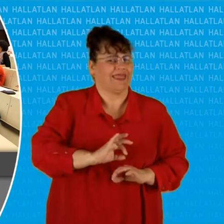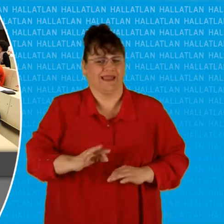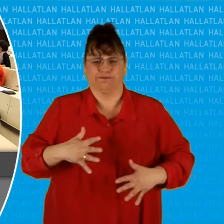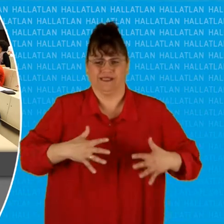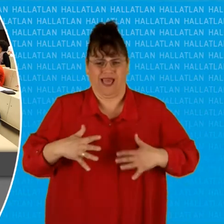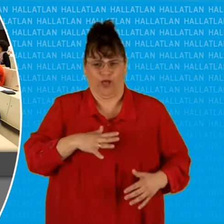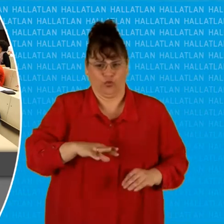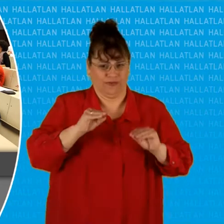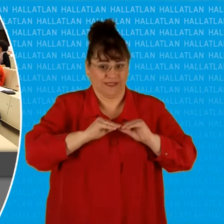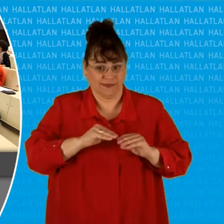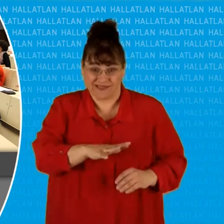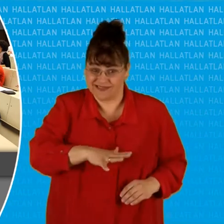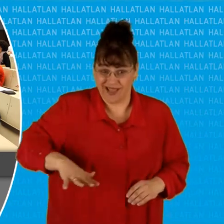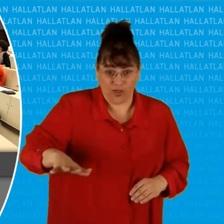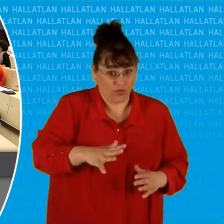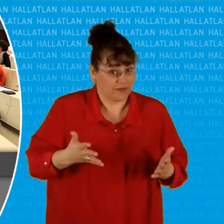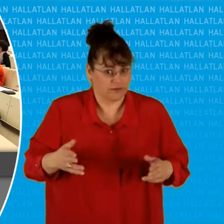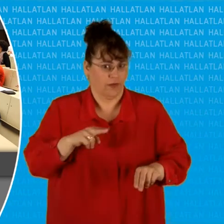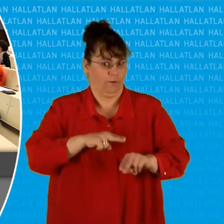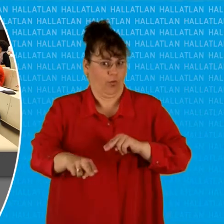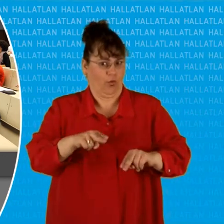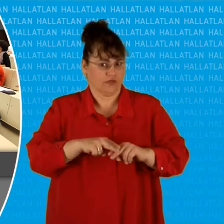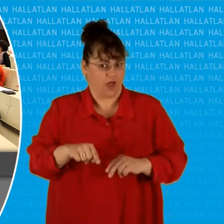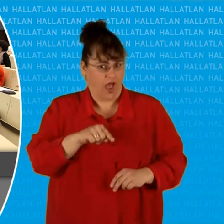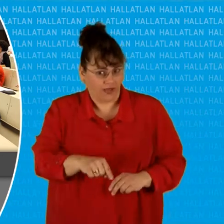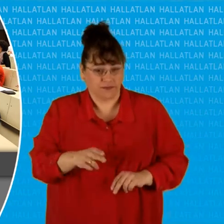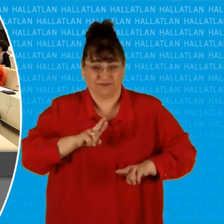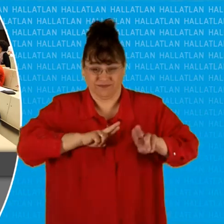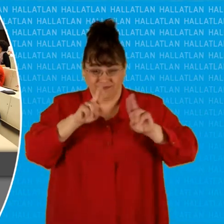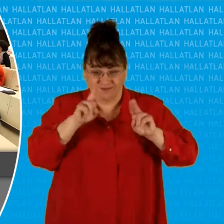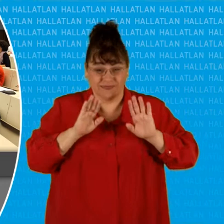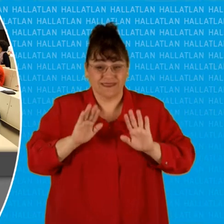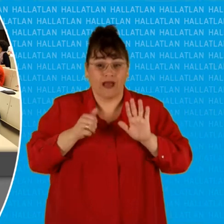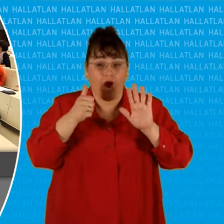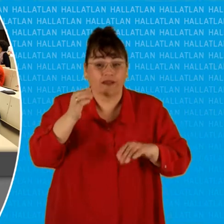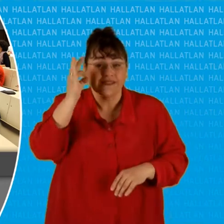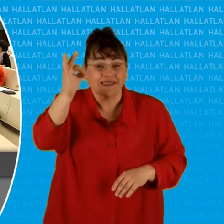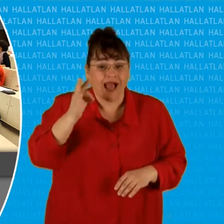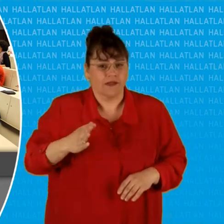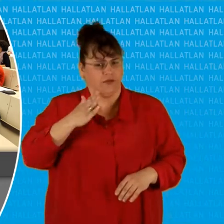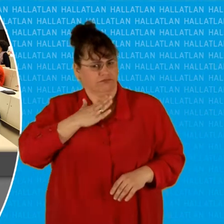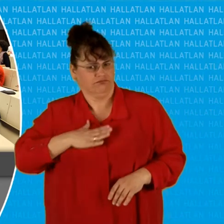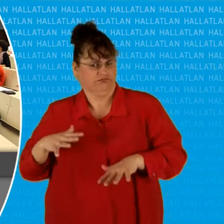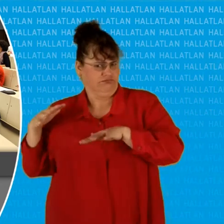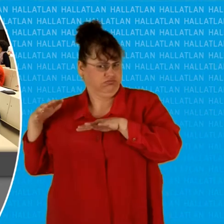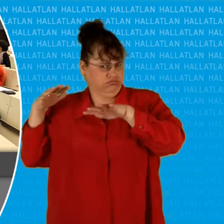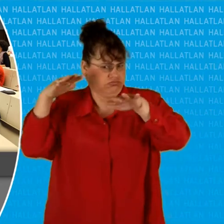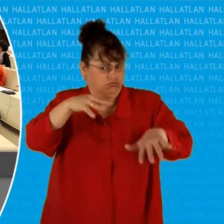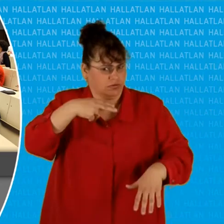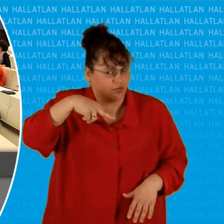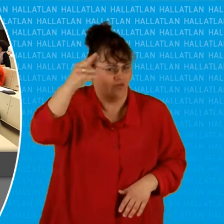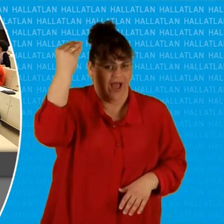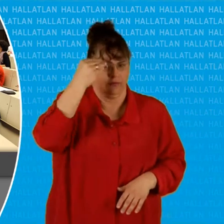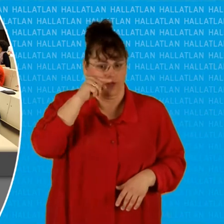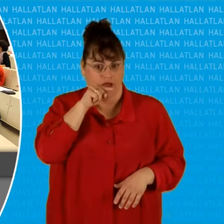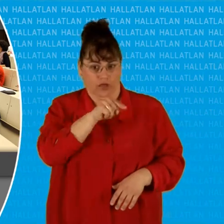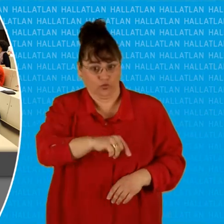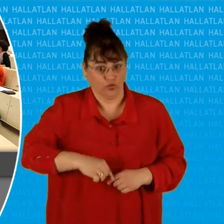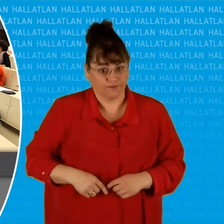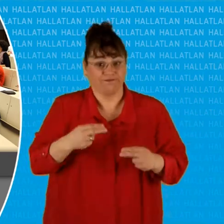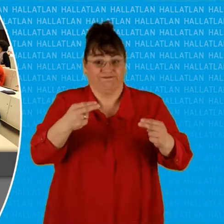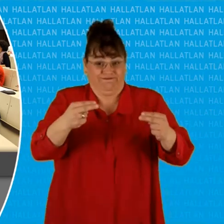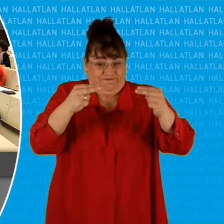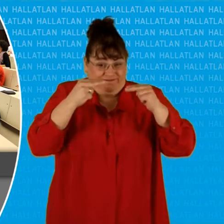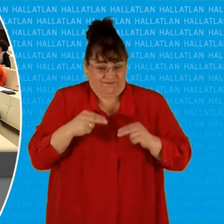A legnépszerűbb képzési terület a műszaki volt, a jelentkezők 16 százaléka szeretne itt továbbtanulni.